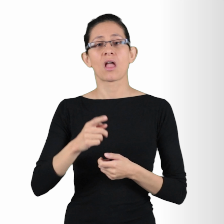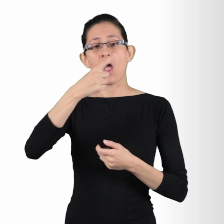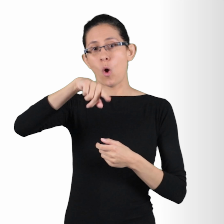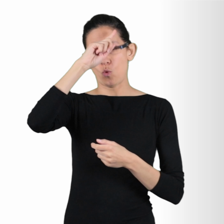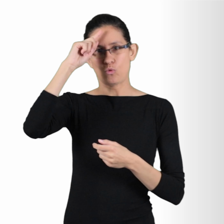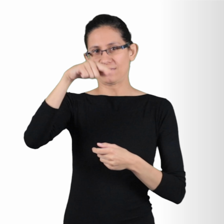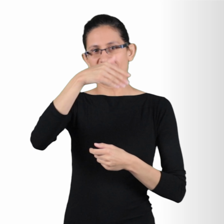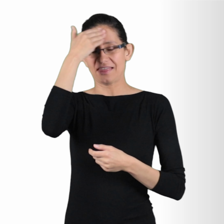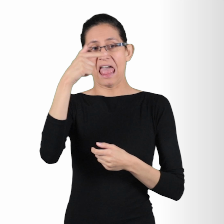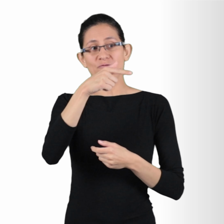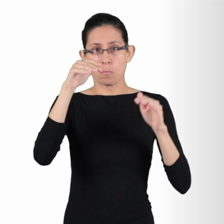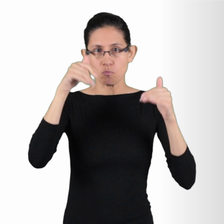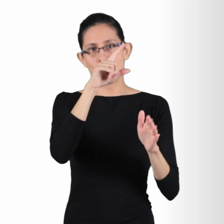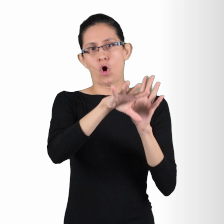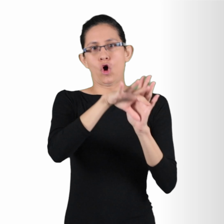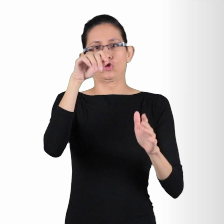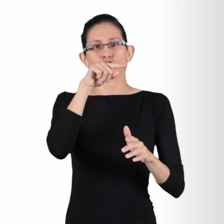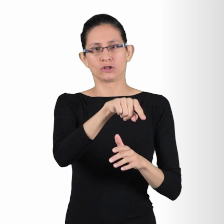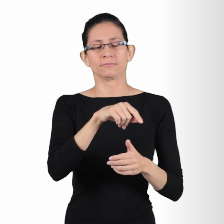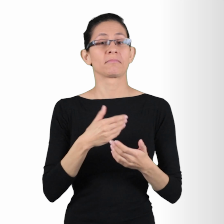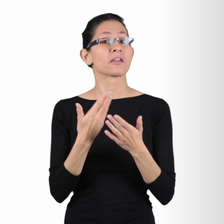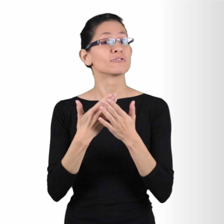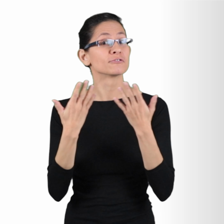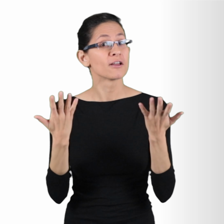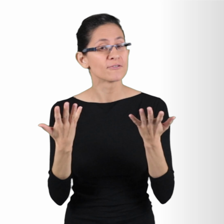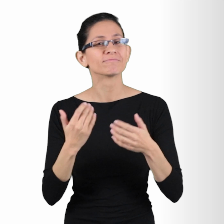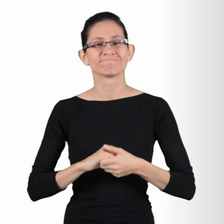Często ludzie tego nie wiedzą. Dlaczego?